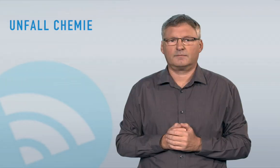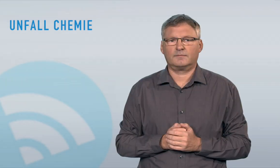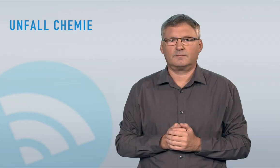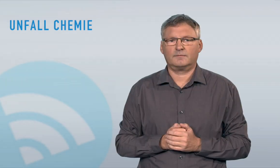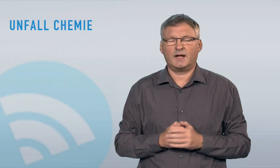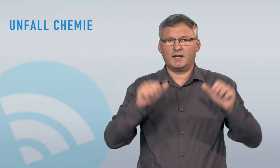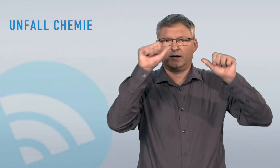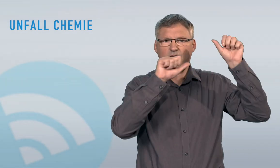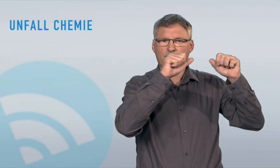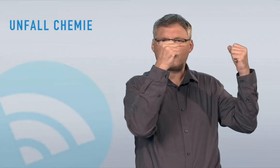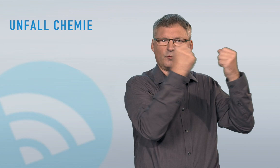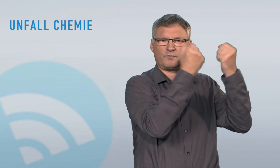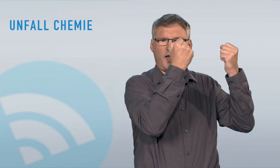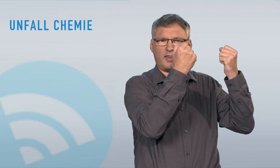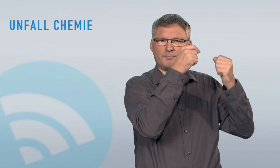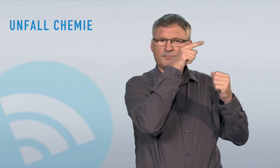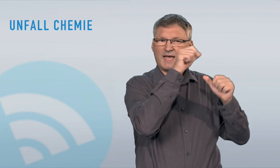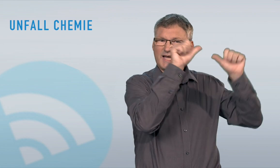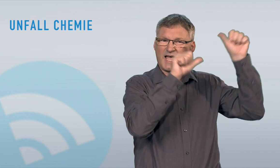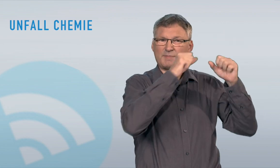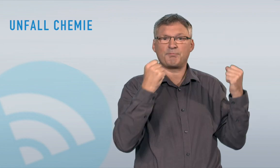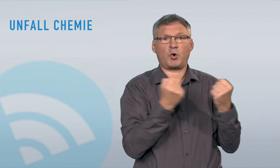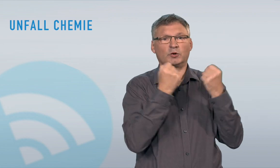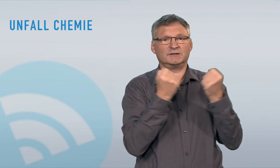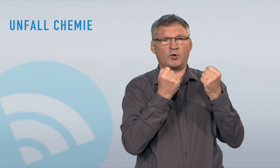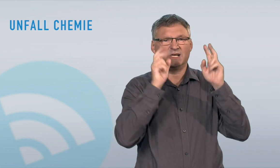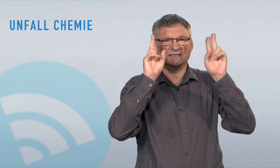Bei einem Unfall oder Brand in einem Betrieb, in dem mit chemischen Substanzen gearbeitet wird,